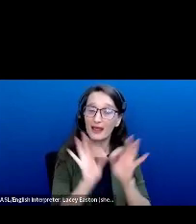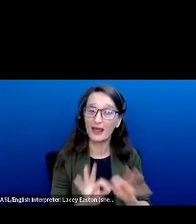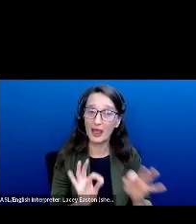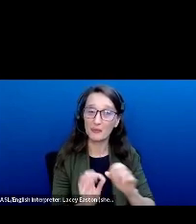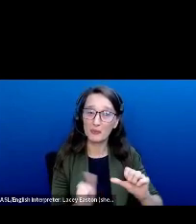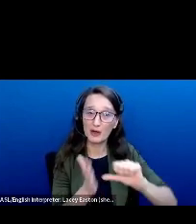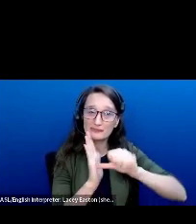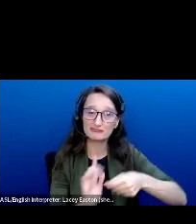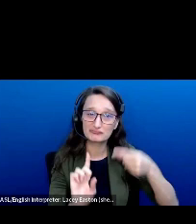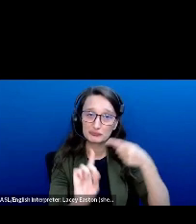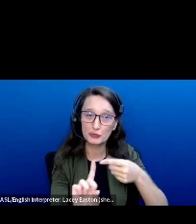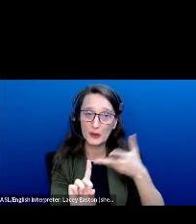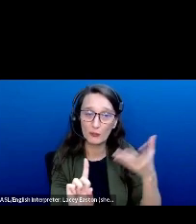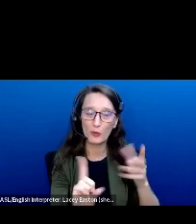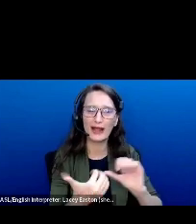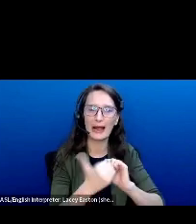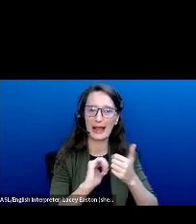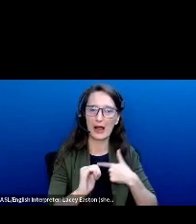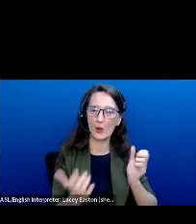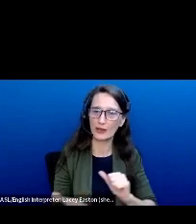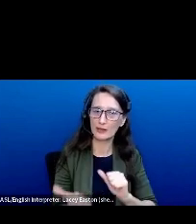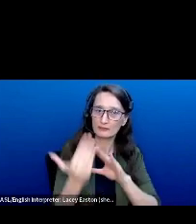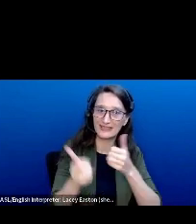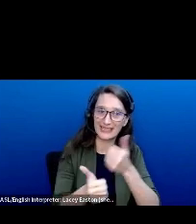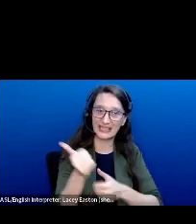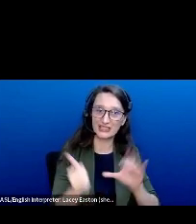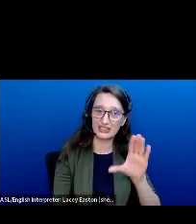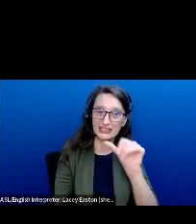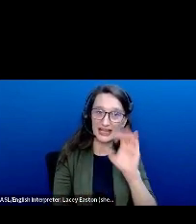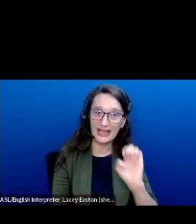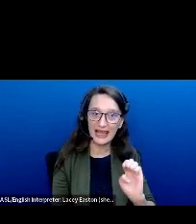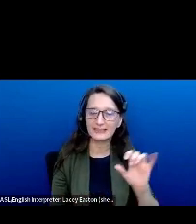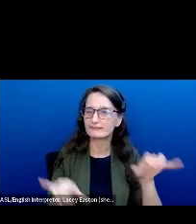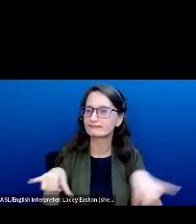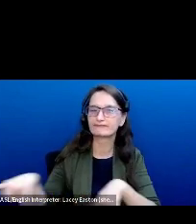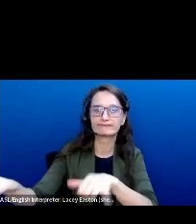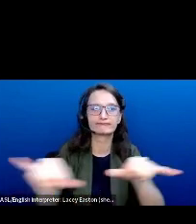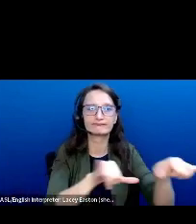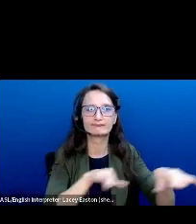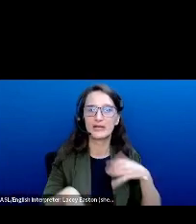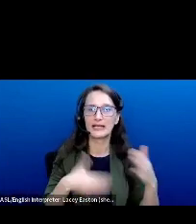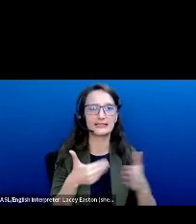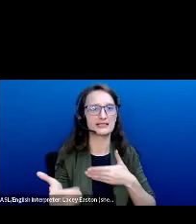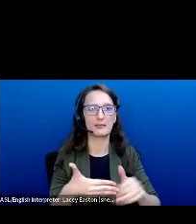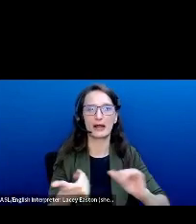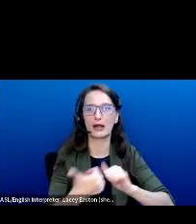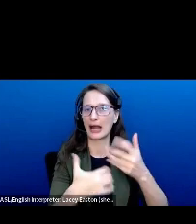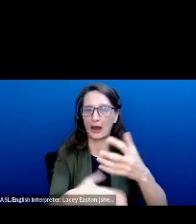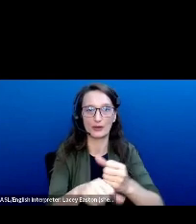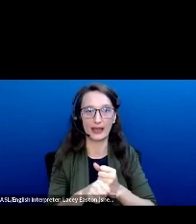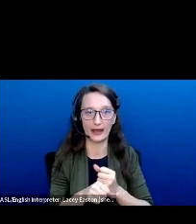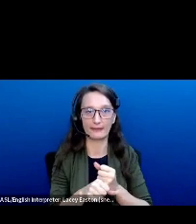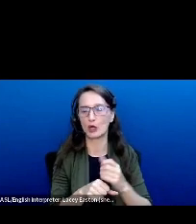estos casos es la misma independientemente de la ruta por la que los recibamos, por lo que nuestro primer paso es